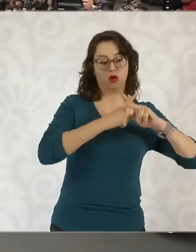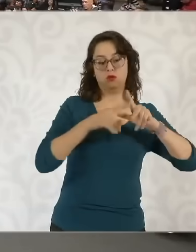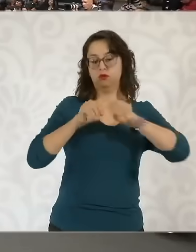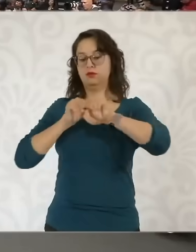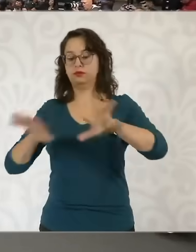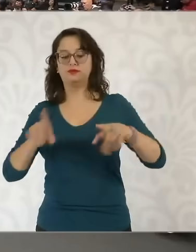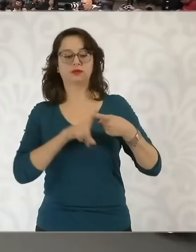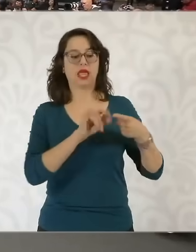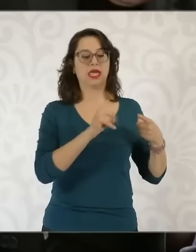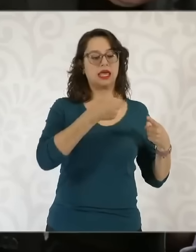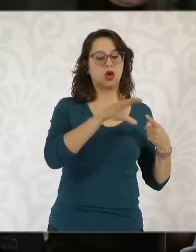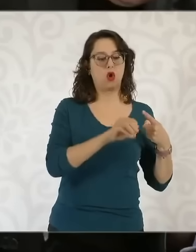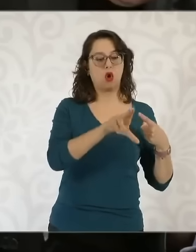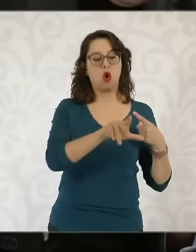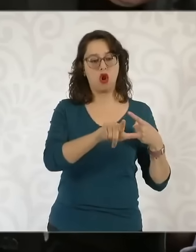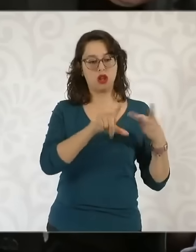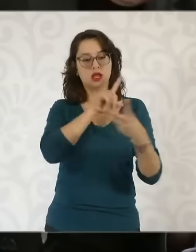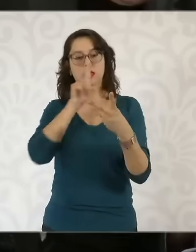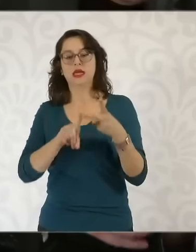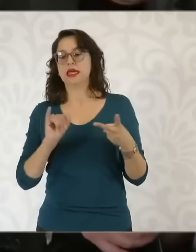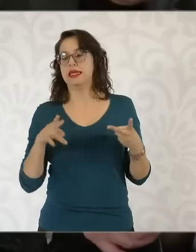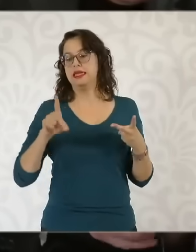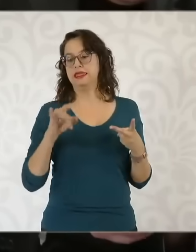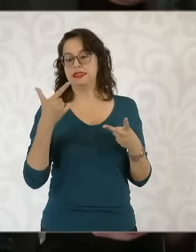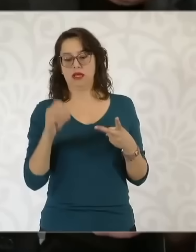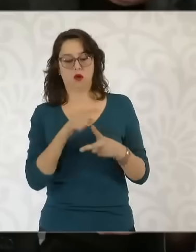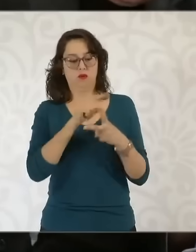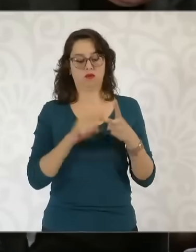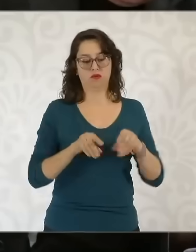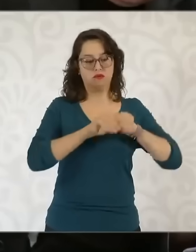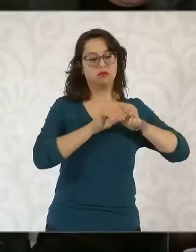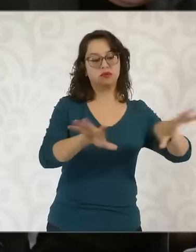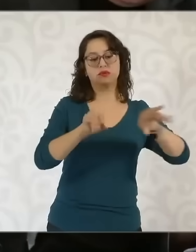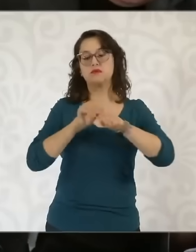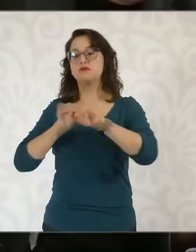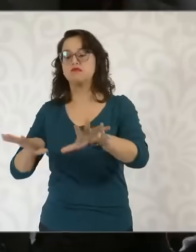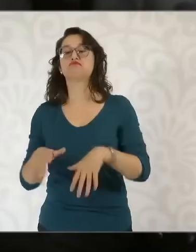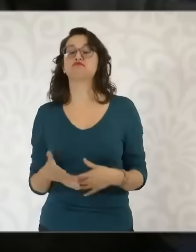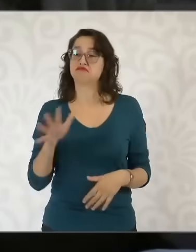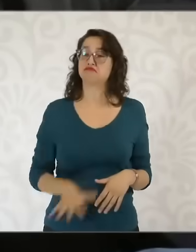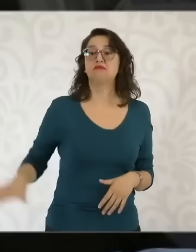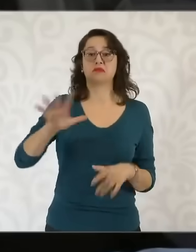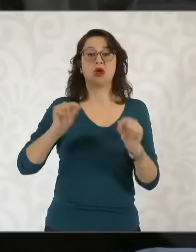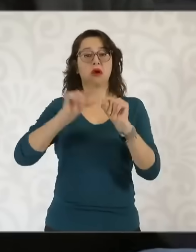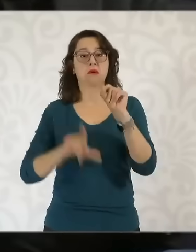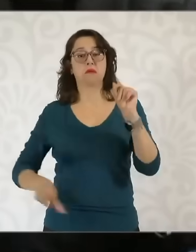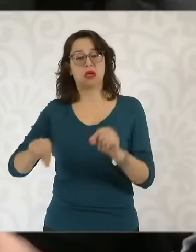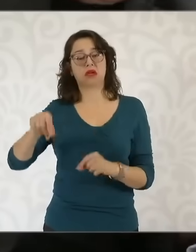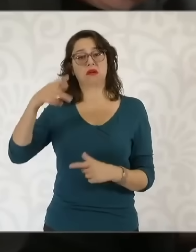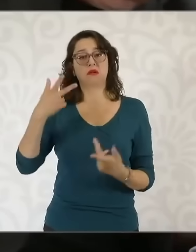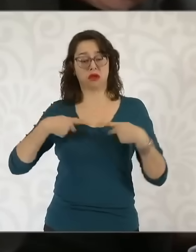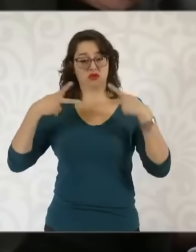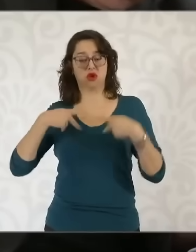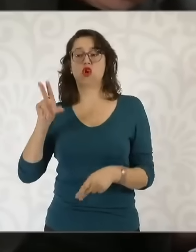Índigo, en donde eh el 80% de las mexicanas y los mexicanos aprueban su gestión y el 66% dijo estar